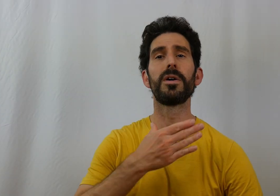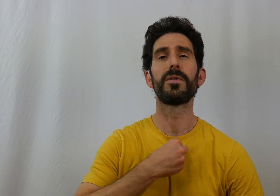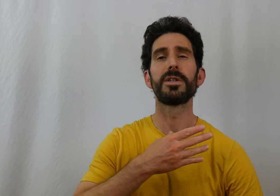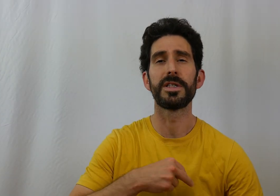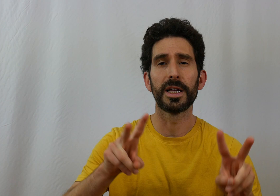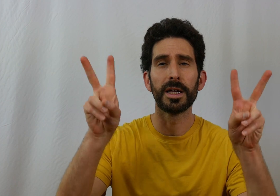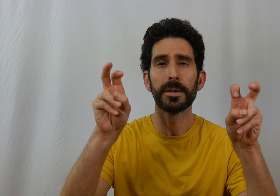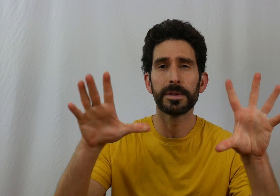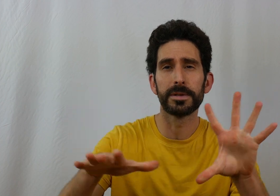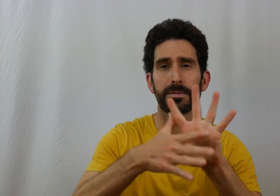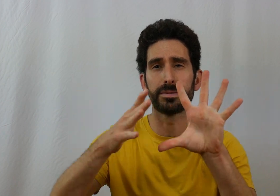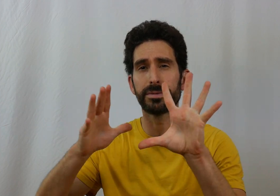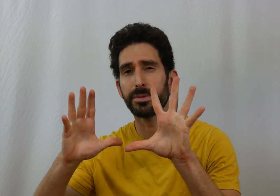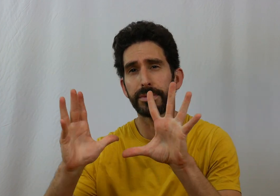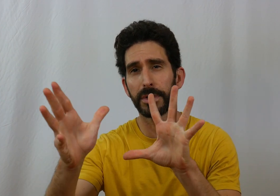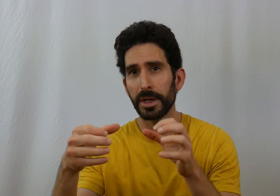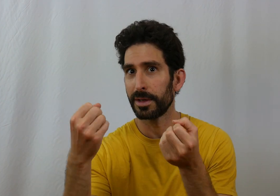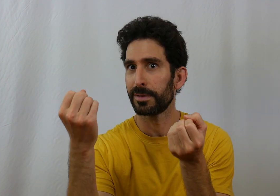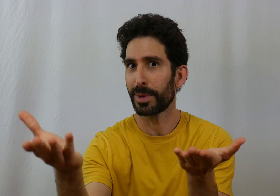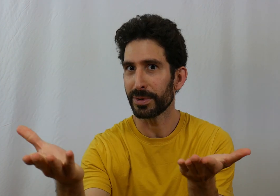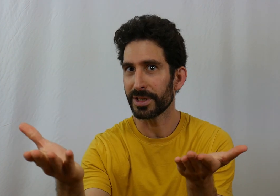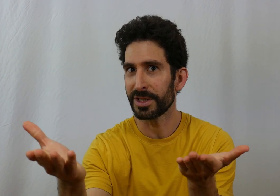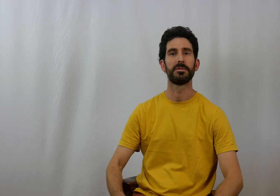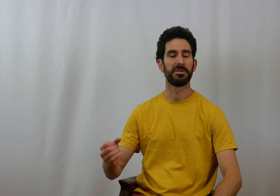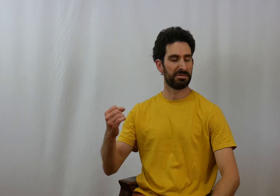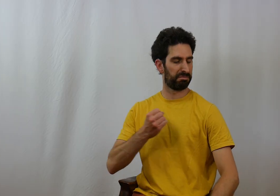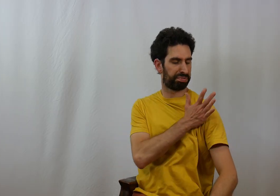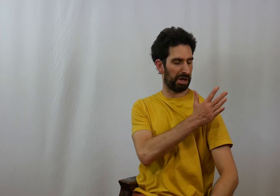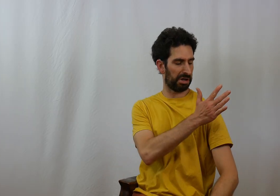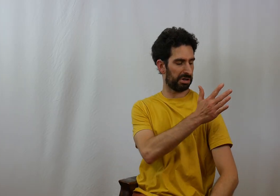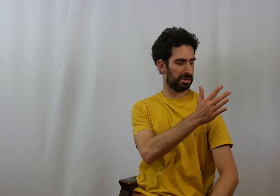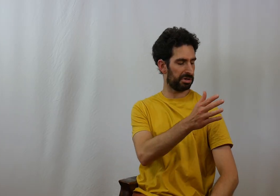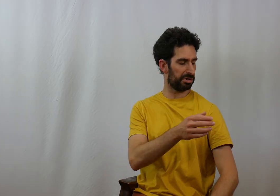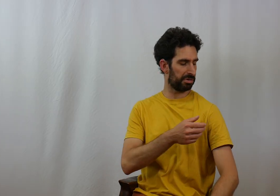Voici ma proposition d'expression imagée en LSF. *Bave qui glisse sur le corps*